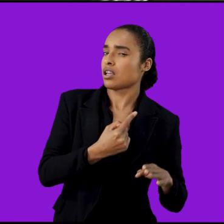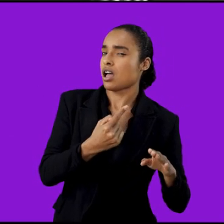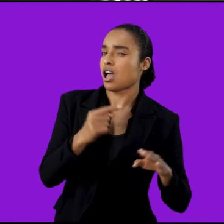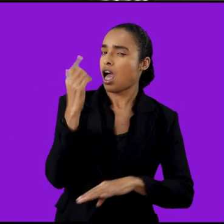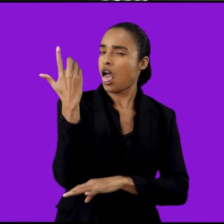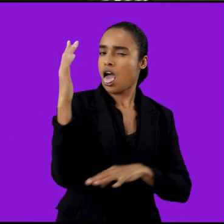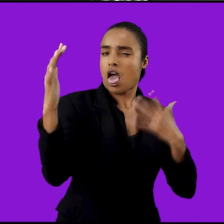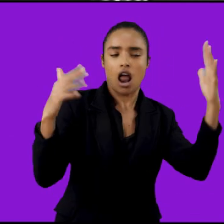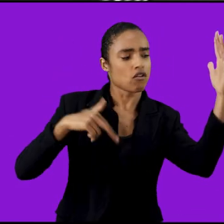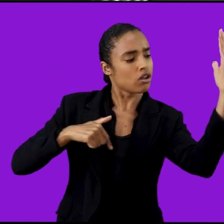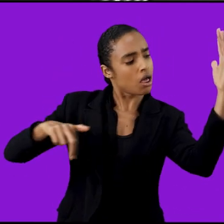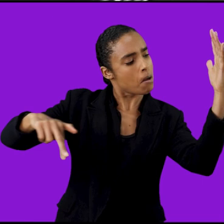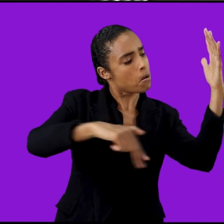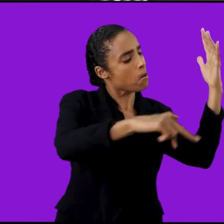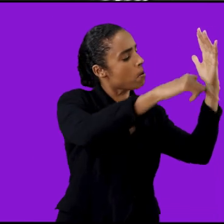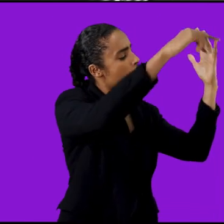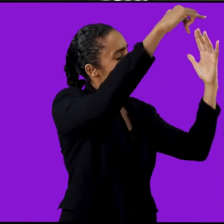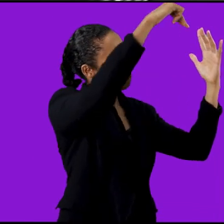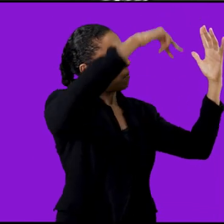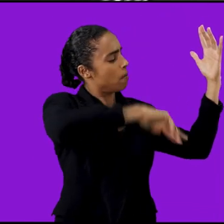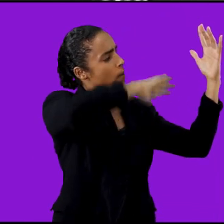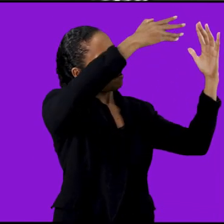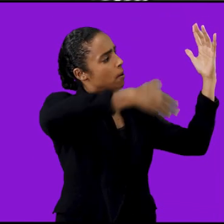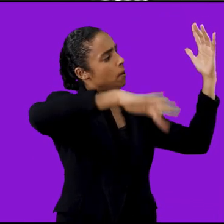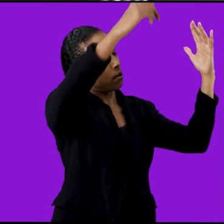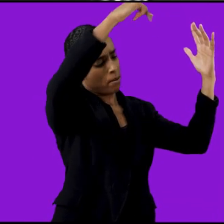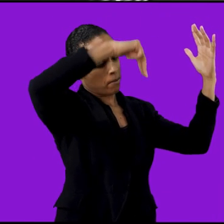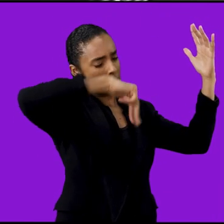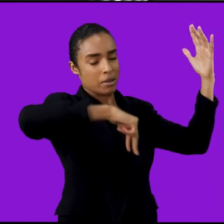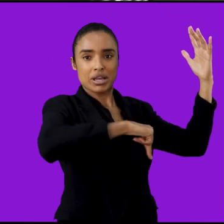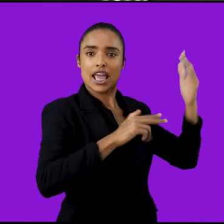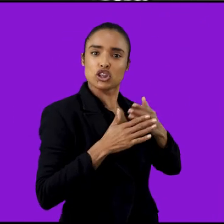que nós fosse desistir. Nós passou no desfiladeiro descampado lá em cima até chegar por trás